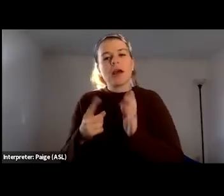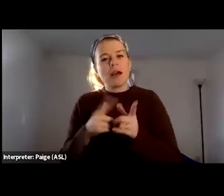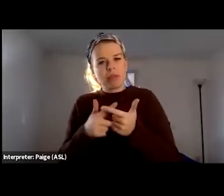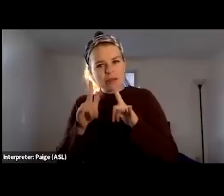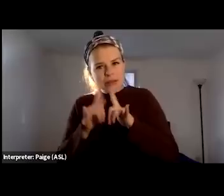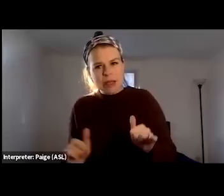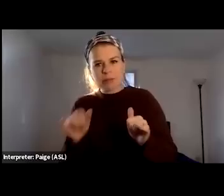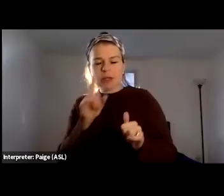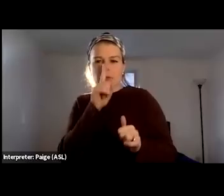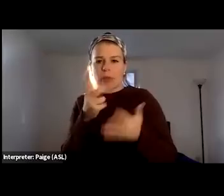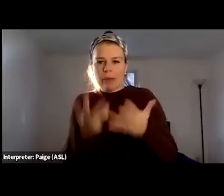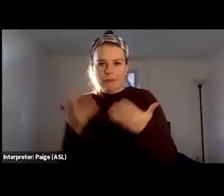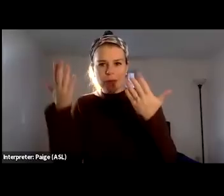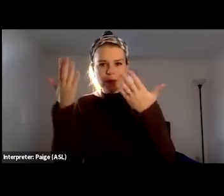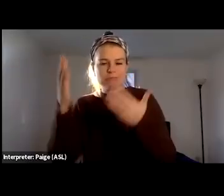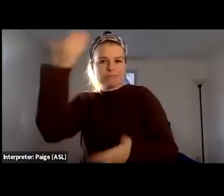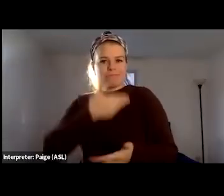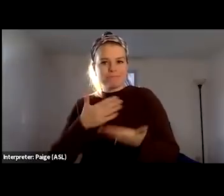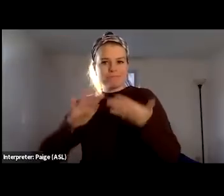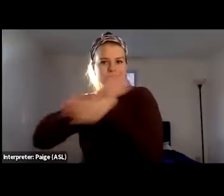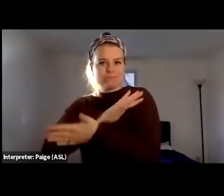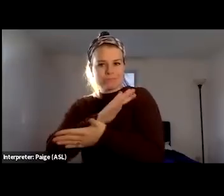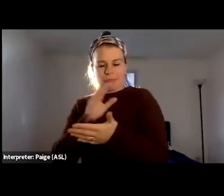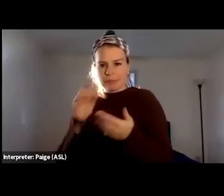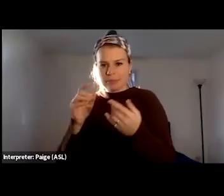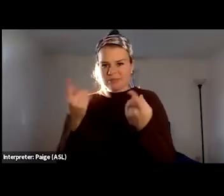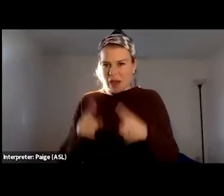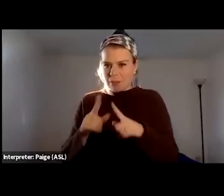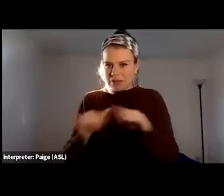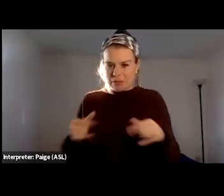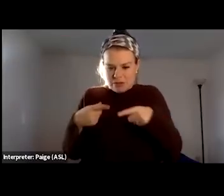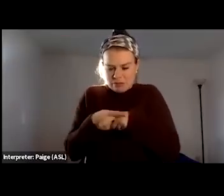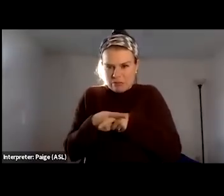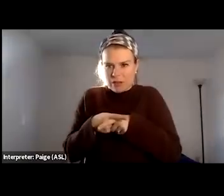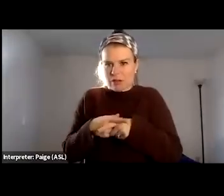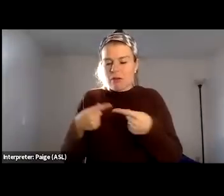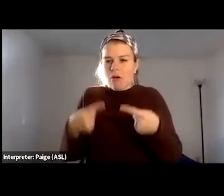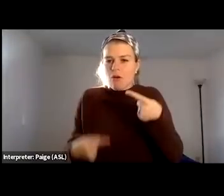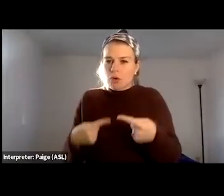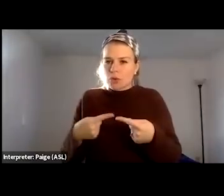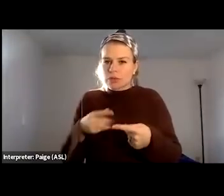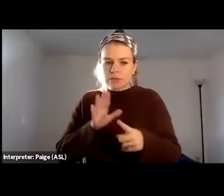Y esto puede suceder simultáneamente. Ella argumenta que la situación de alguien se vuelve "hiper"